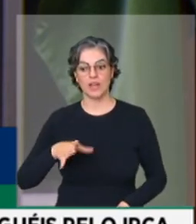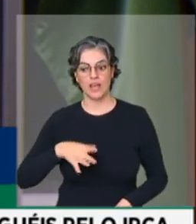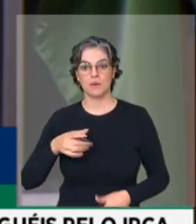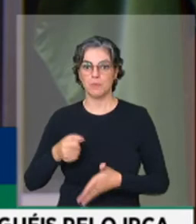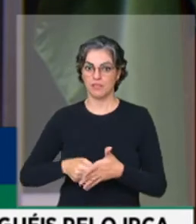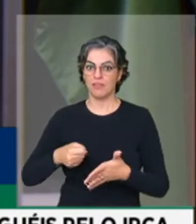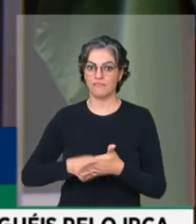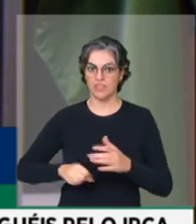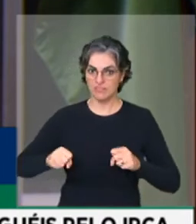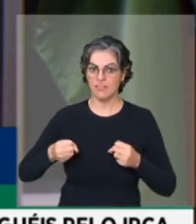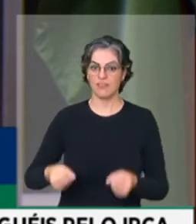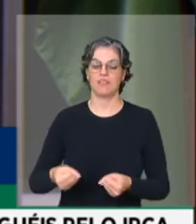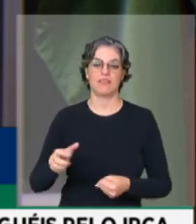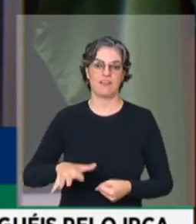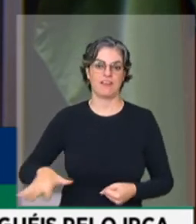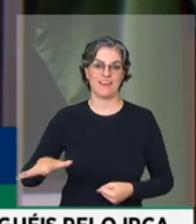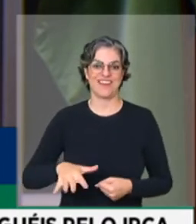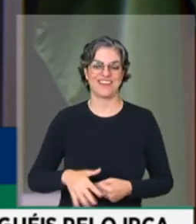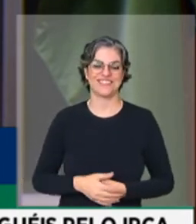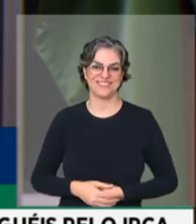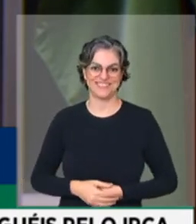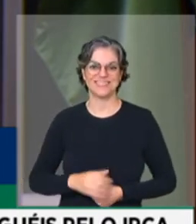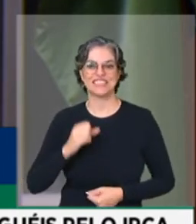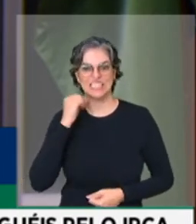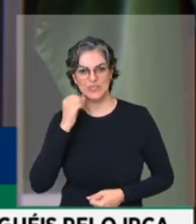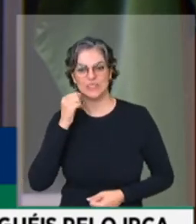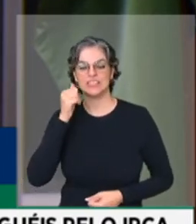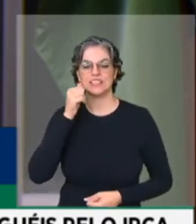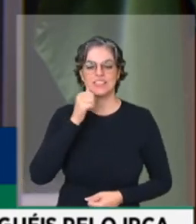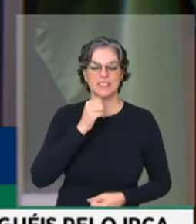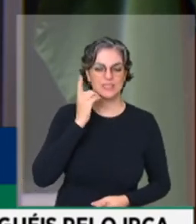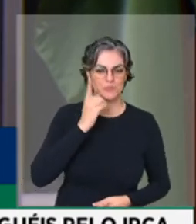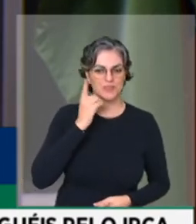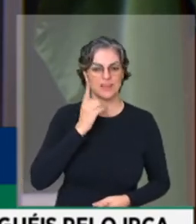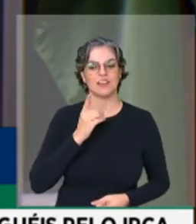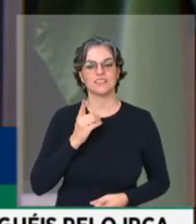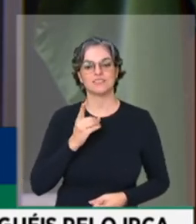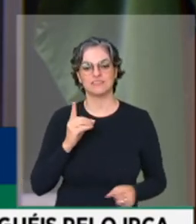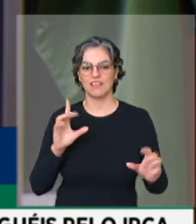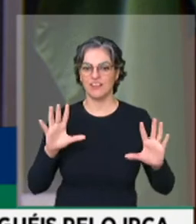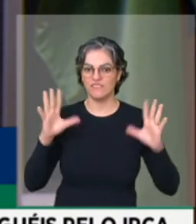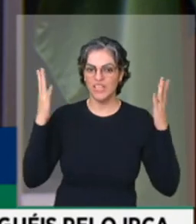SUA GARRA PARA DEFENDER ESTE SETOR. DEPUTADA RENATA ABREU. O SETOR DE EVENTOS E TURÍSTICO TAMBÉM NUNCA